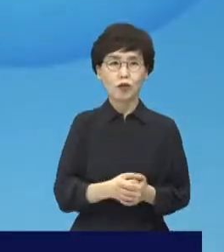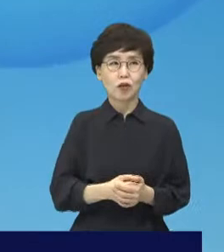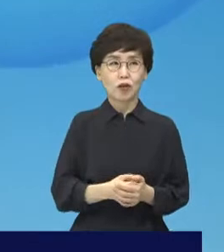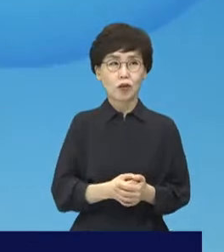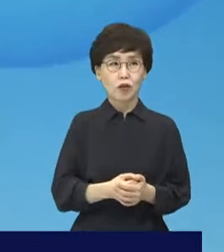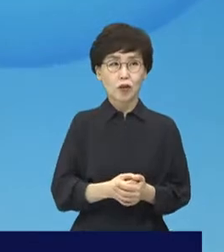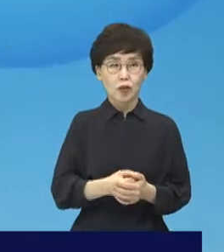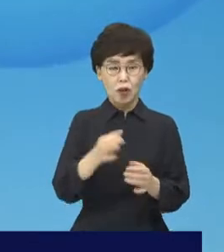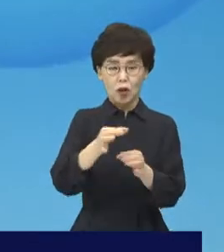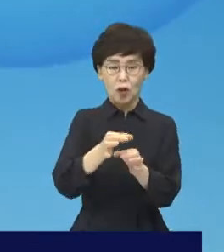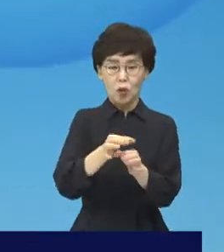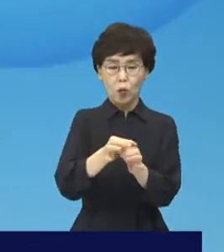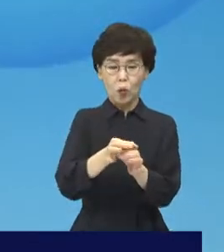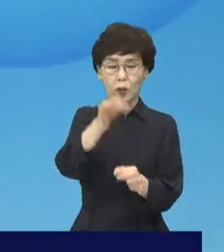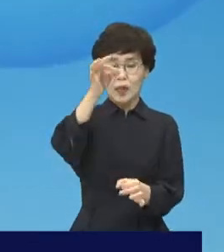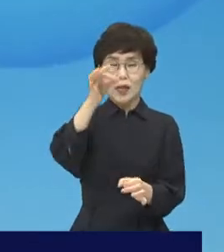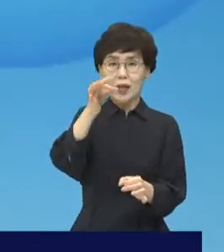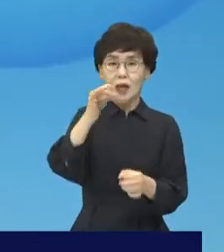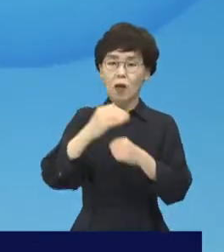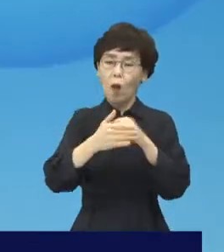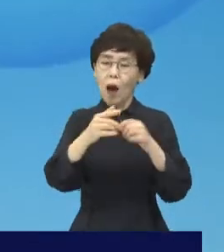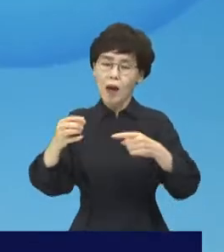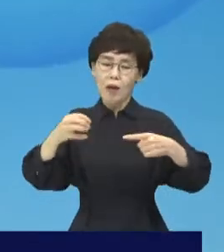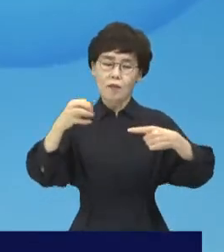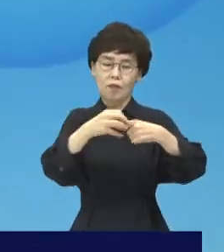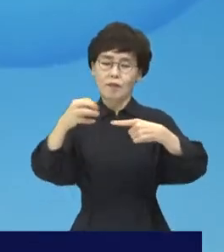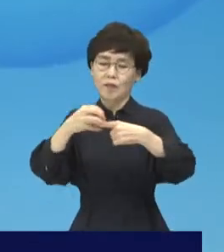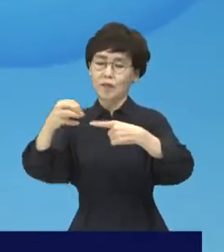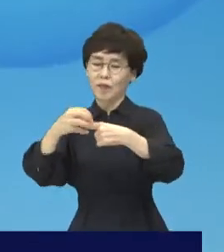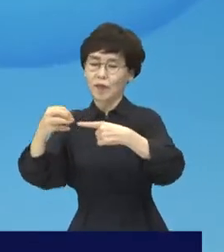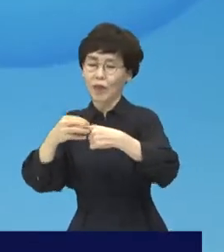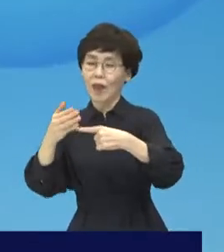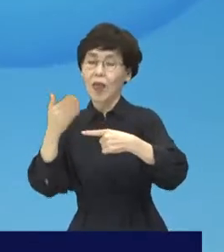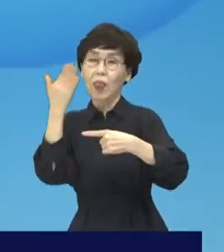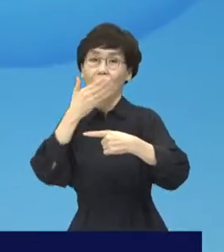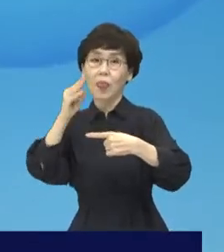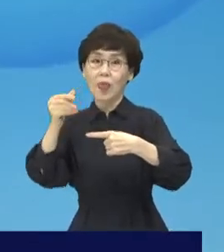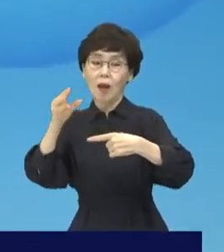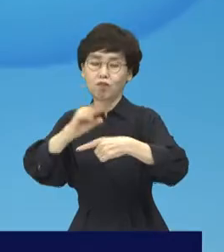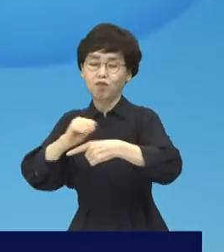꼬챙이 있잖아요. 꼬챙이에 생과일을 이렇게 끼고 거기에 설탕시럽을 듬뿍 발라서 먹는 일종의 간식이고요.